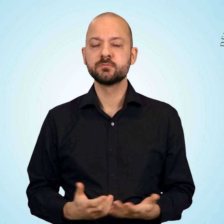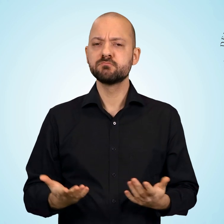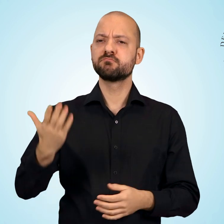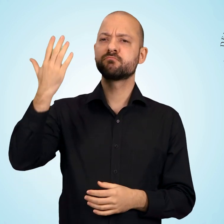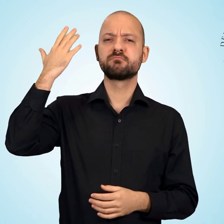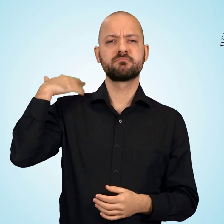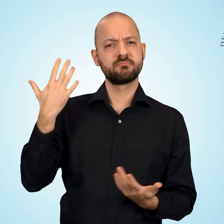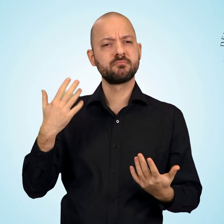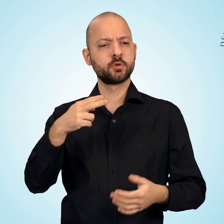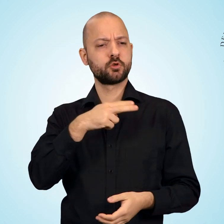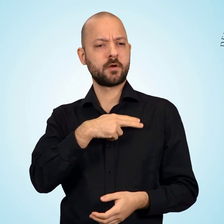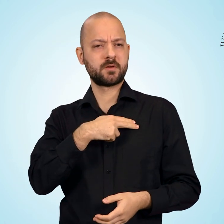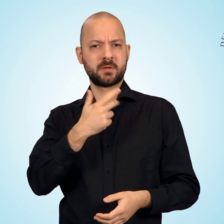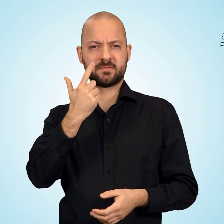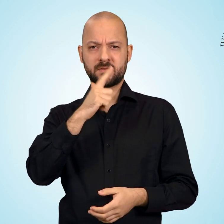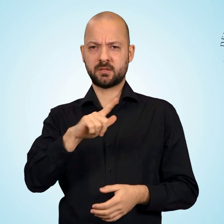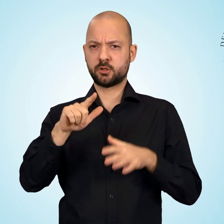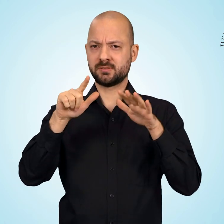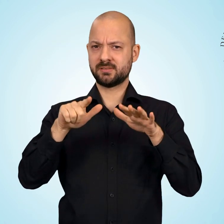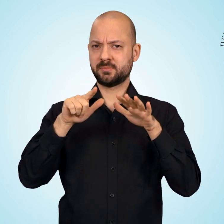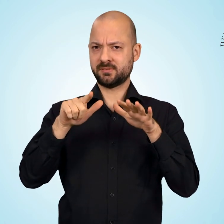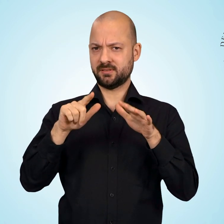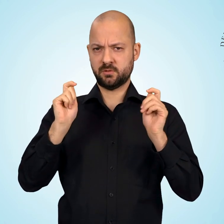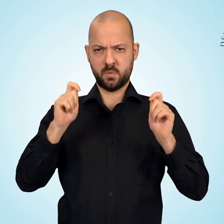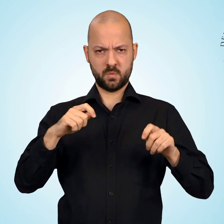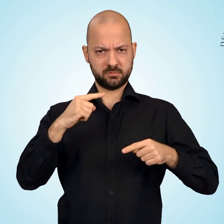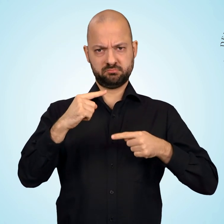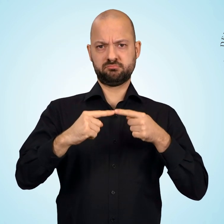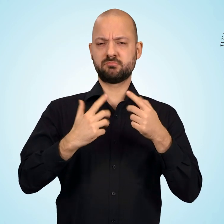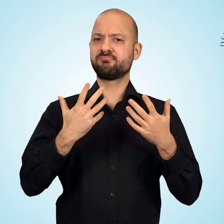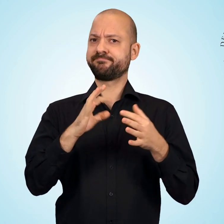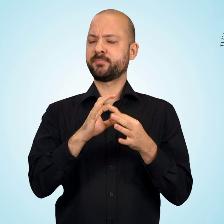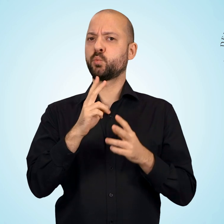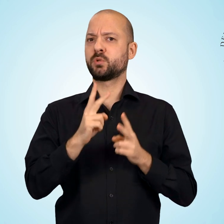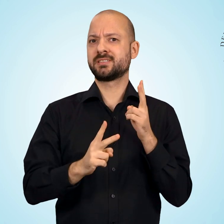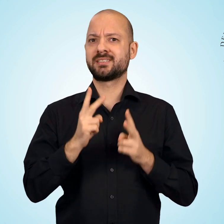Seit November 2017 entwickelt sich